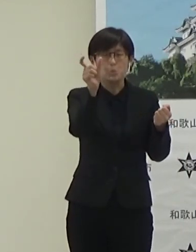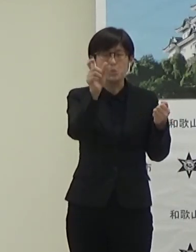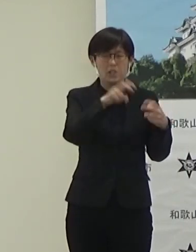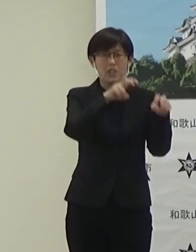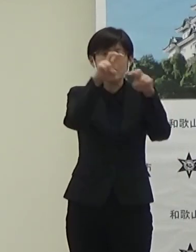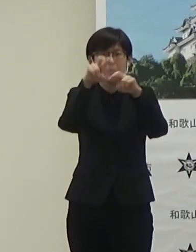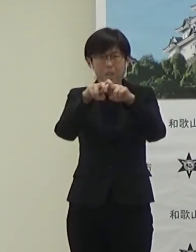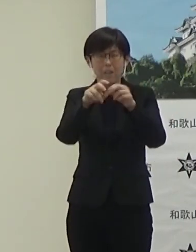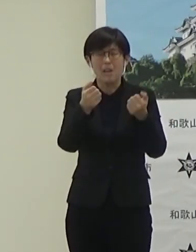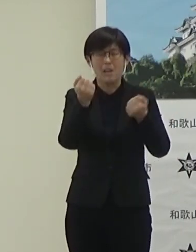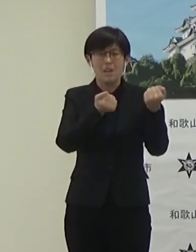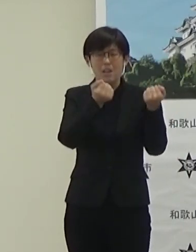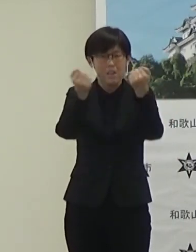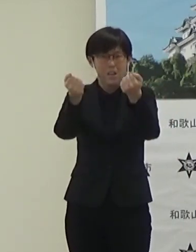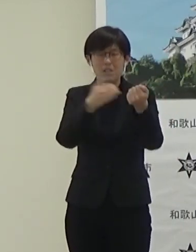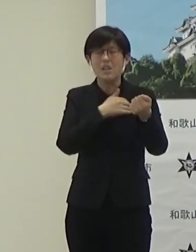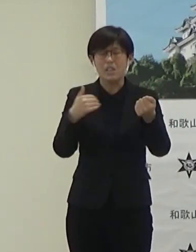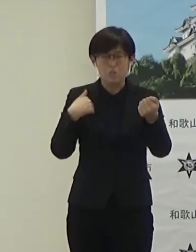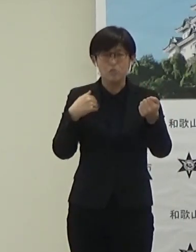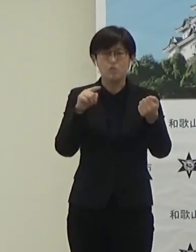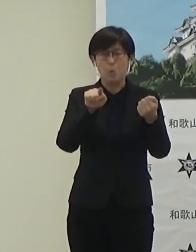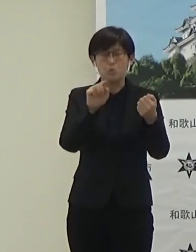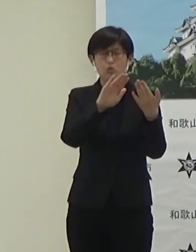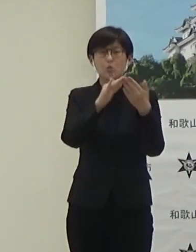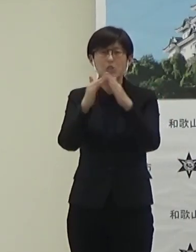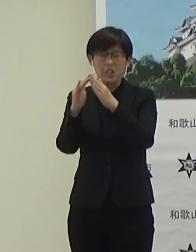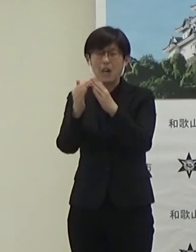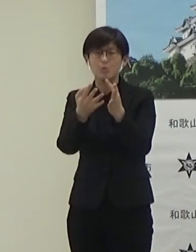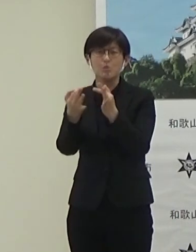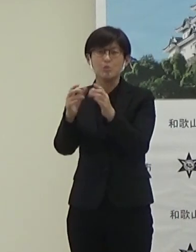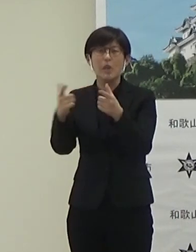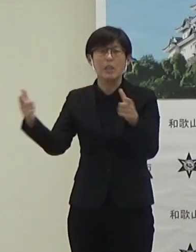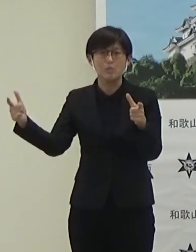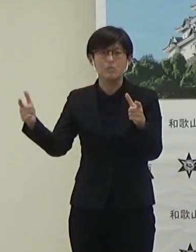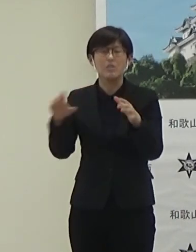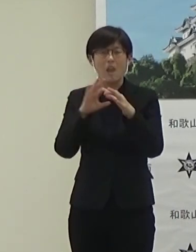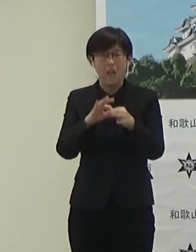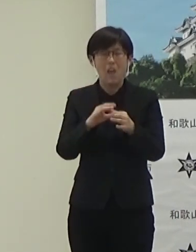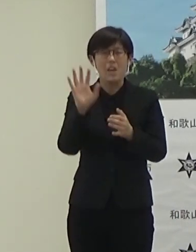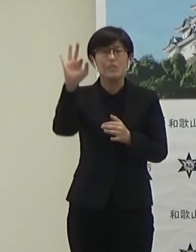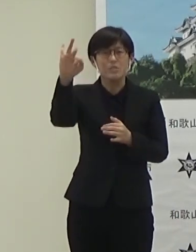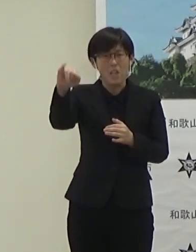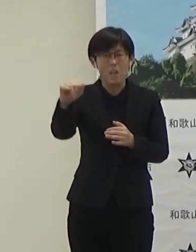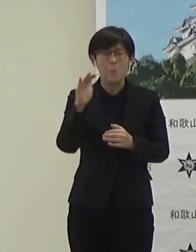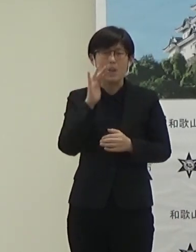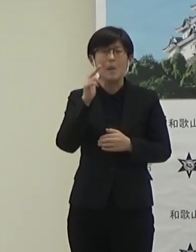都市も結構多くなってますので和歌山市もいずれはそういう環状道路